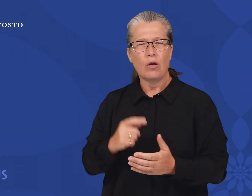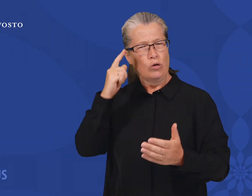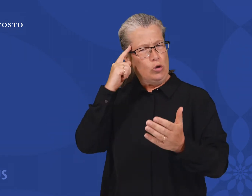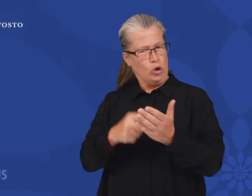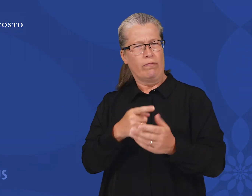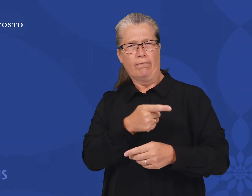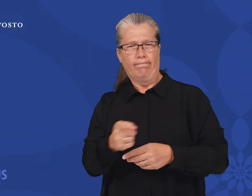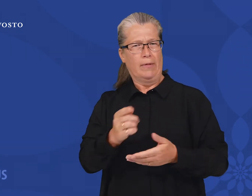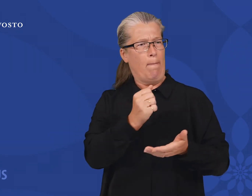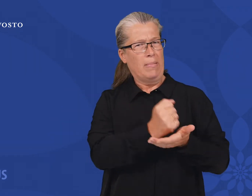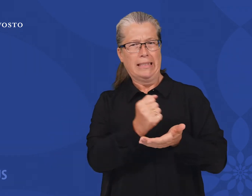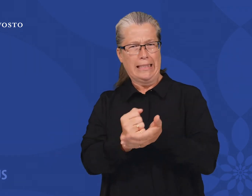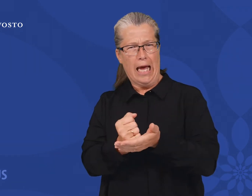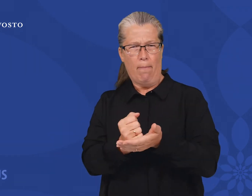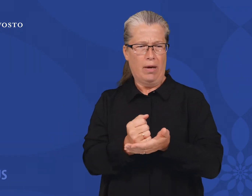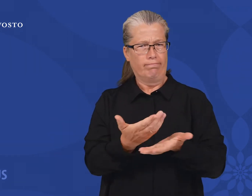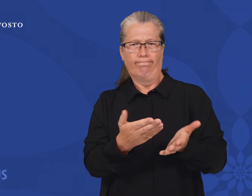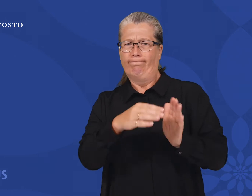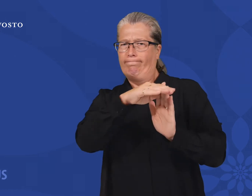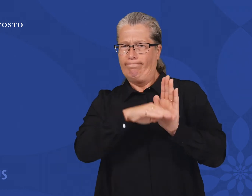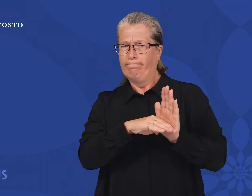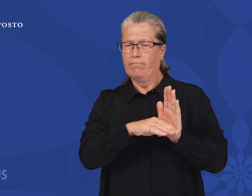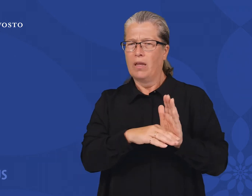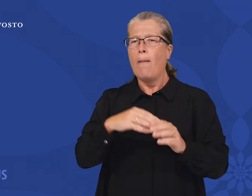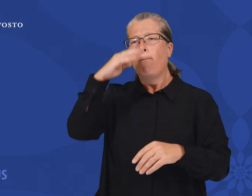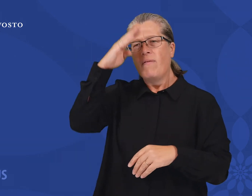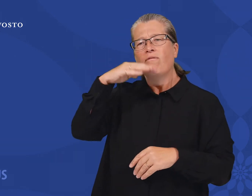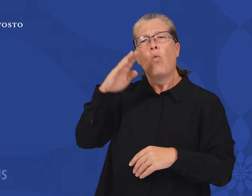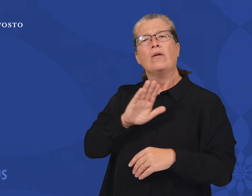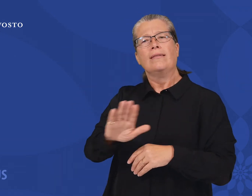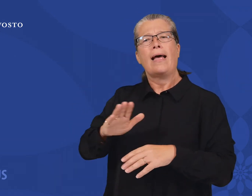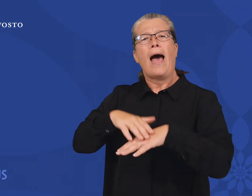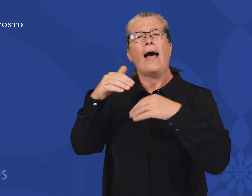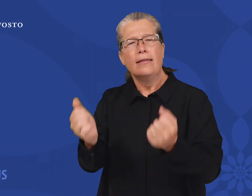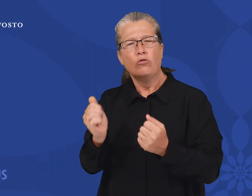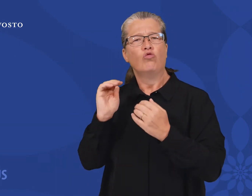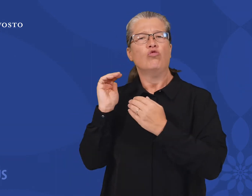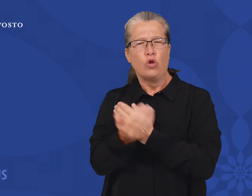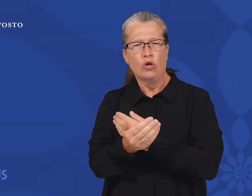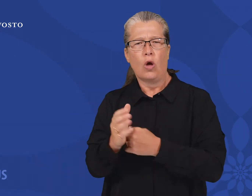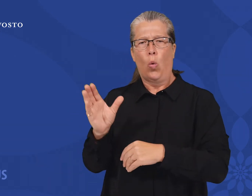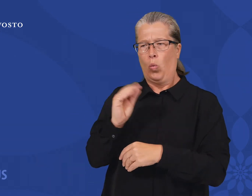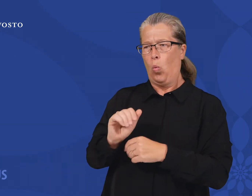Syftet med bestämmelserna är att skydda befolkningens hälsa genom att -